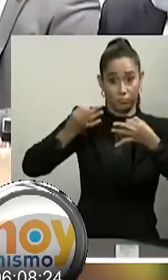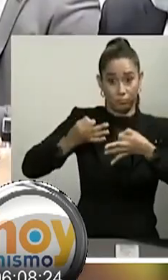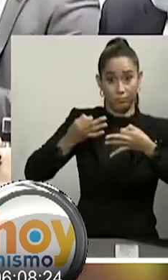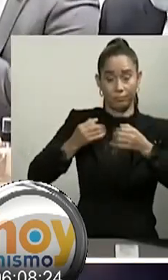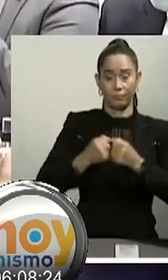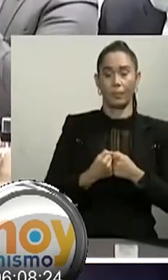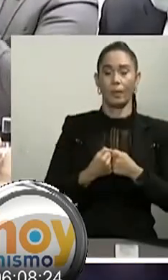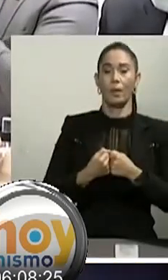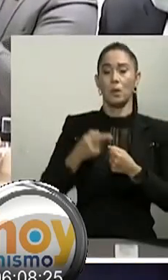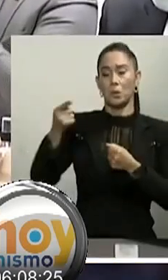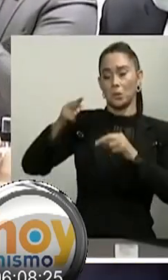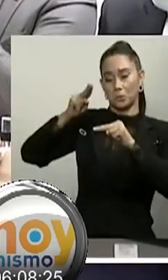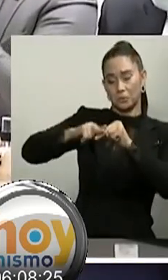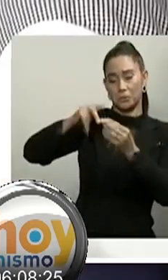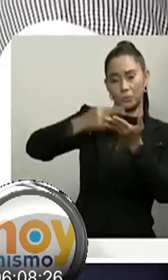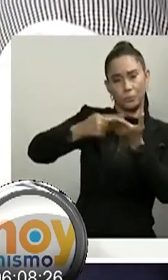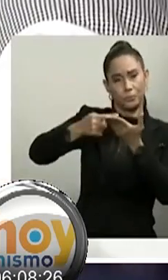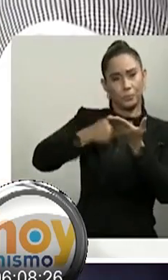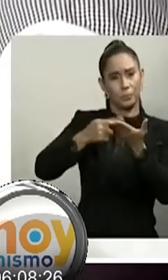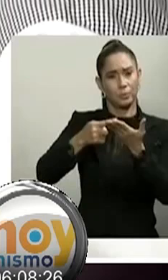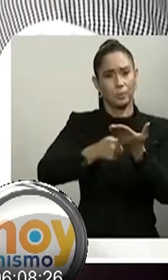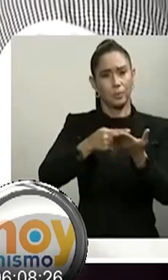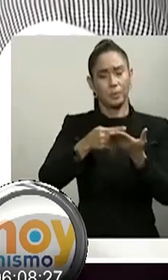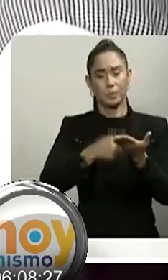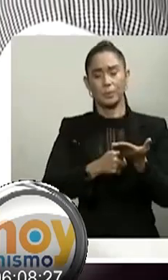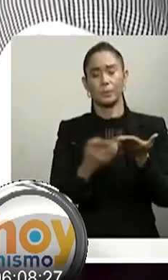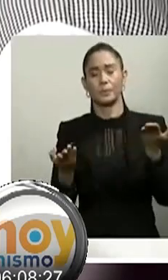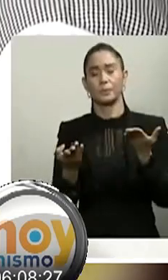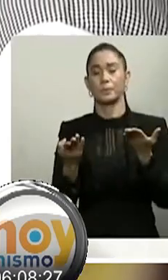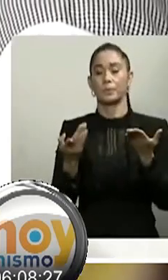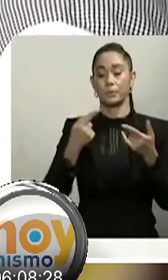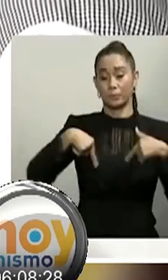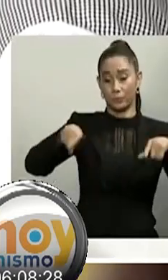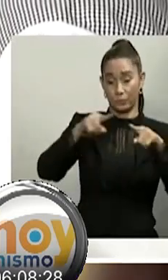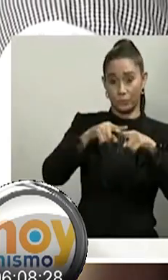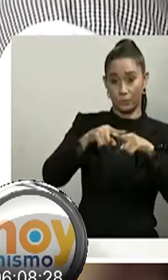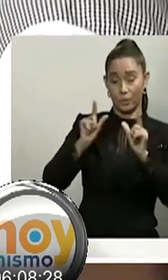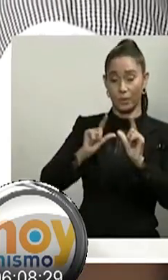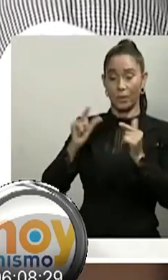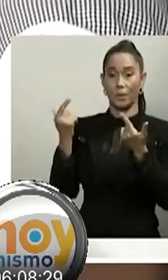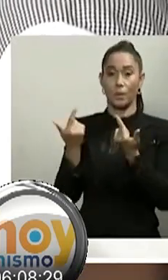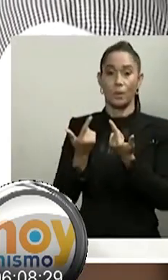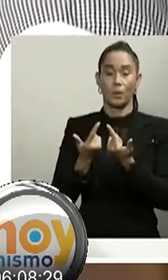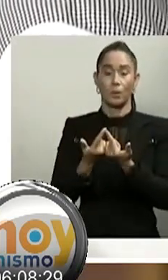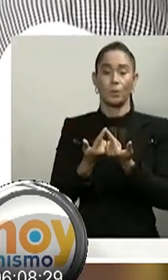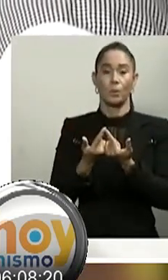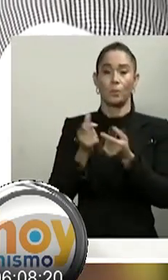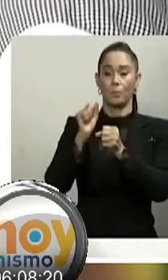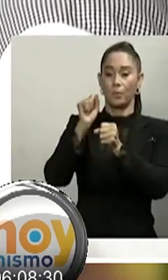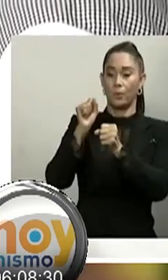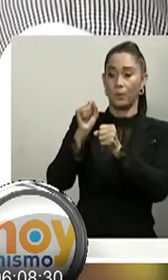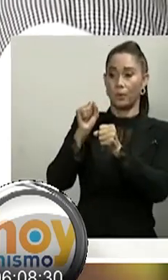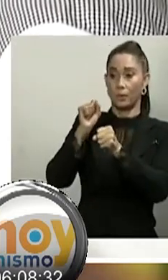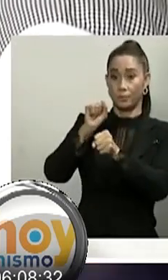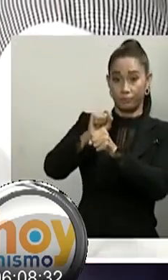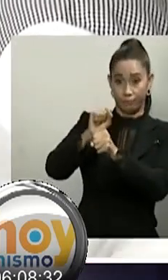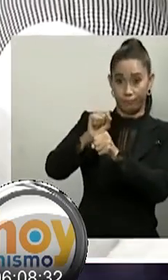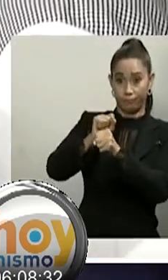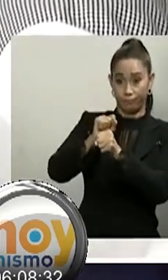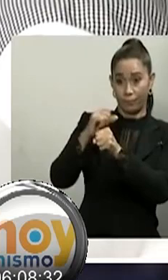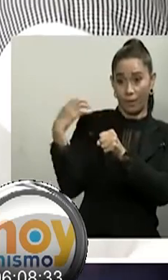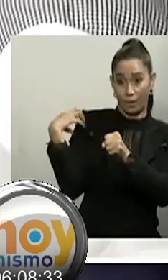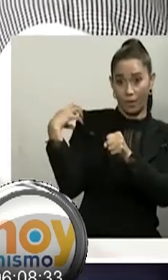tener ese aumento el presidente de la república consideró algo verdaderamente trascendental y que